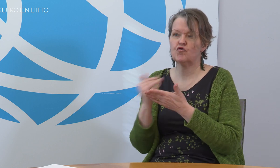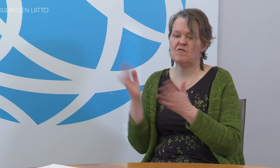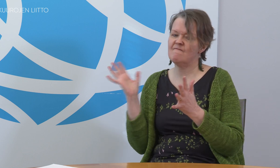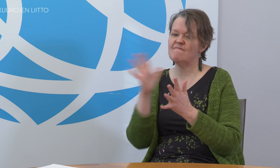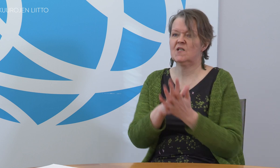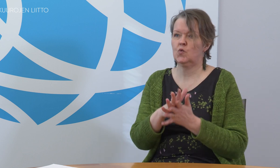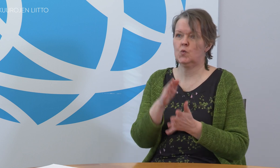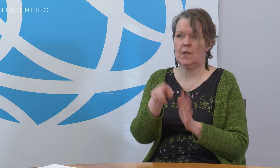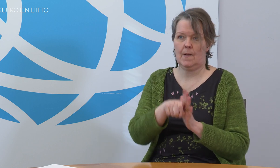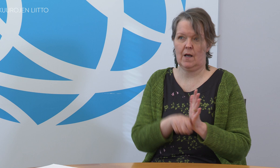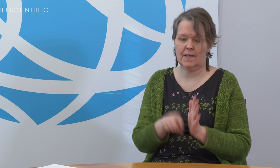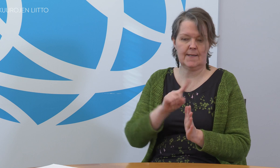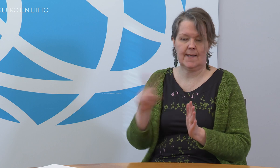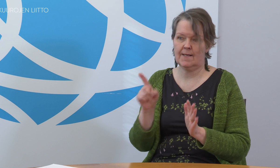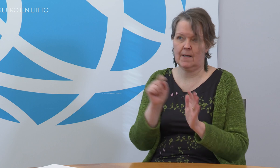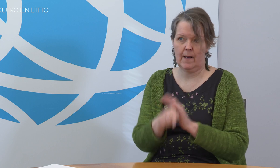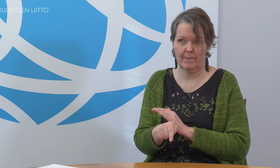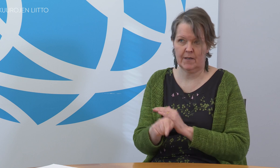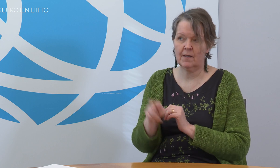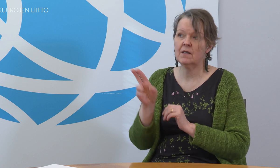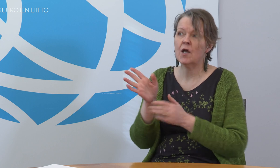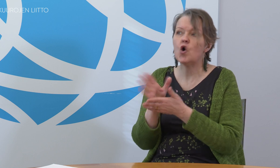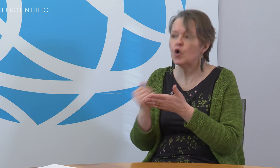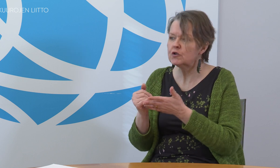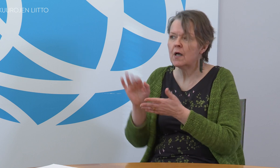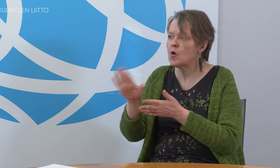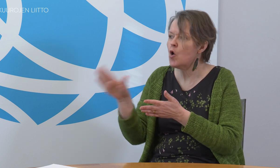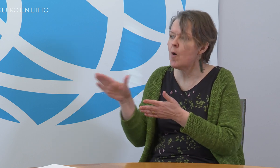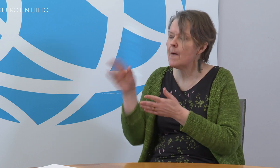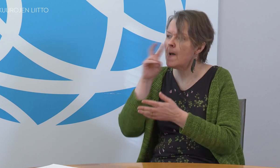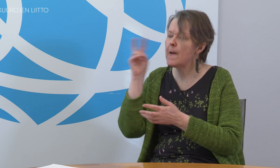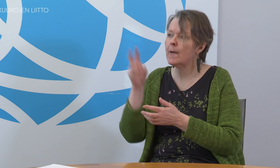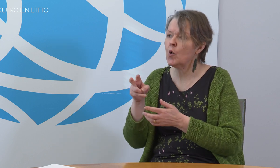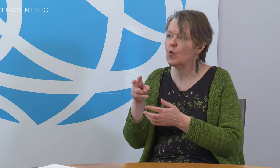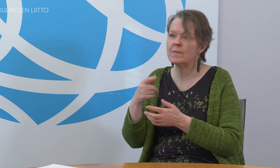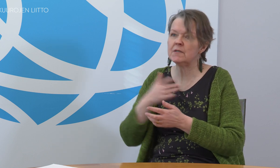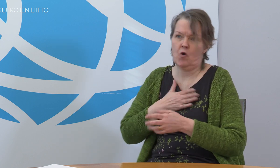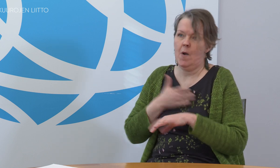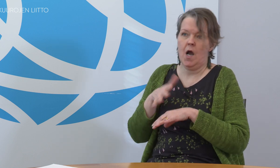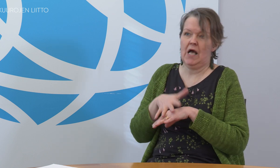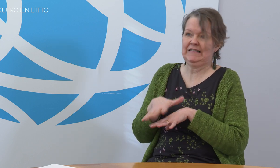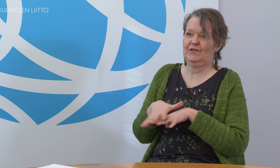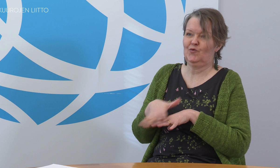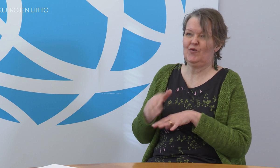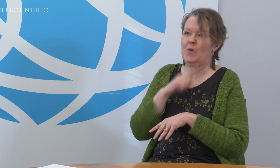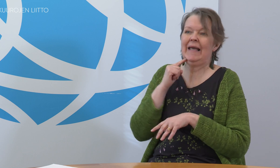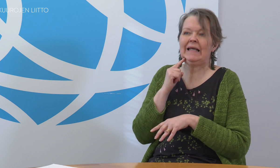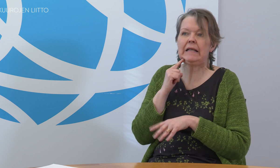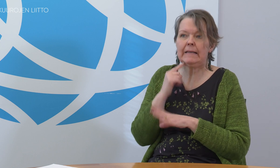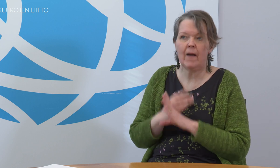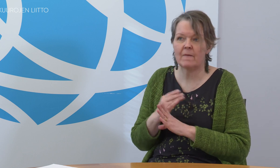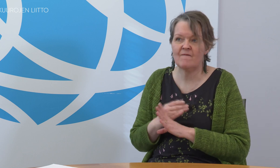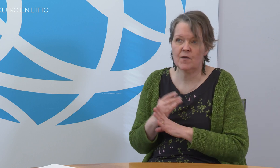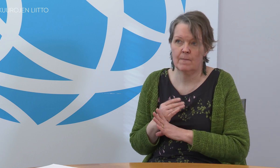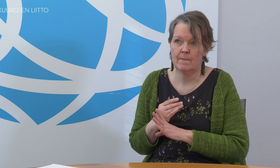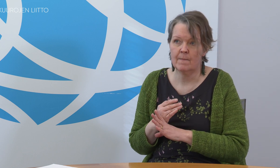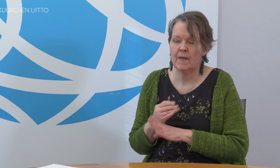Jotkut vammaisryhmät vastustavat lakia. Asiantuntemukseni ei riitä arvioimaan heidän näkemyksiään.